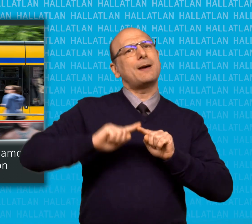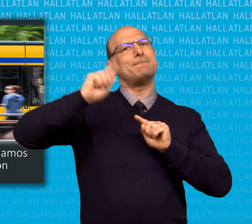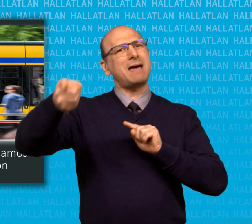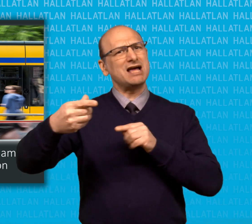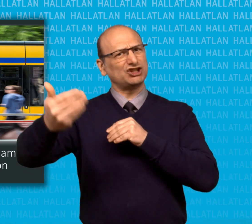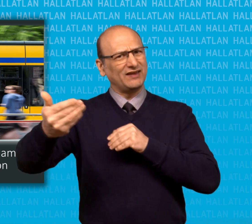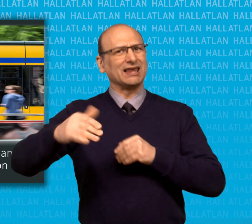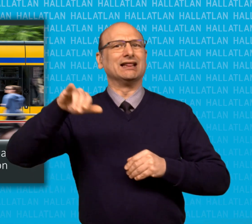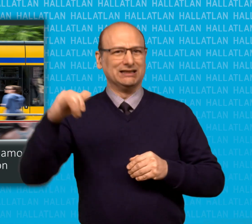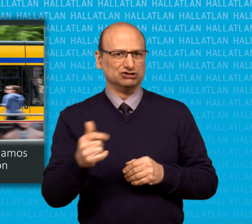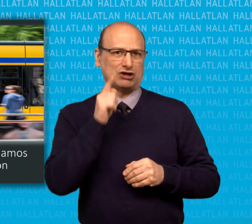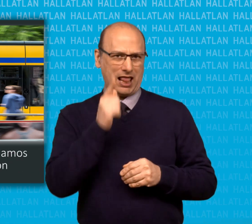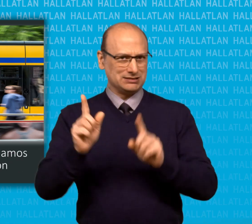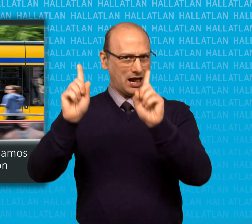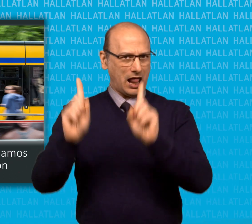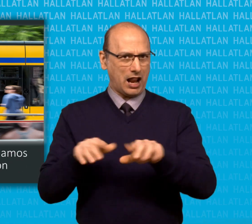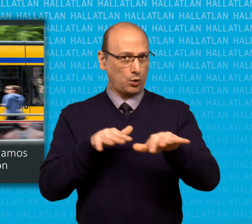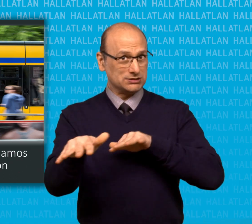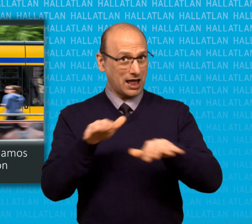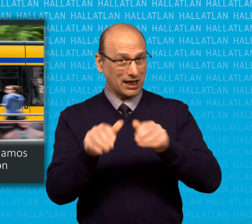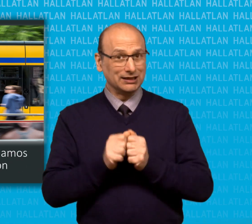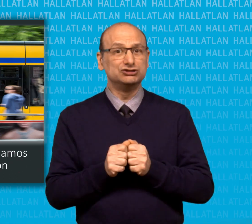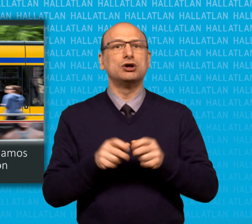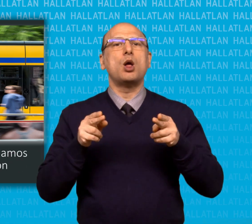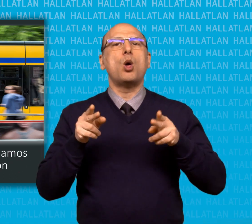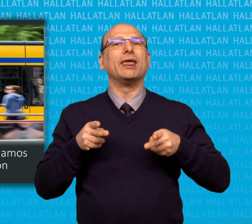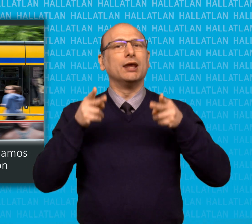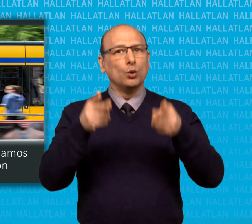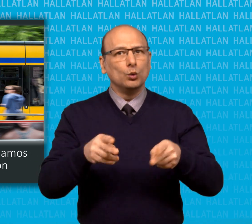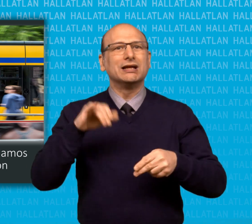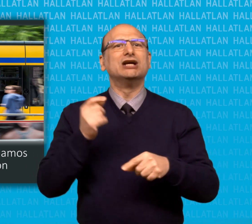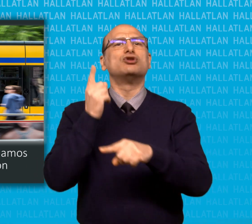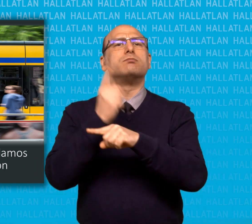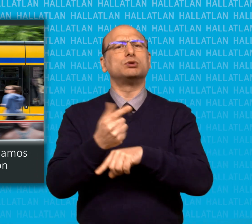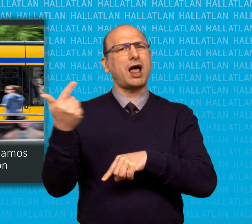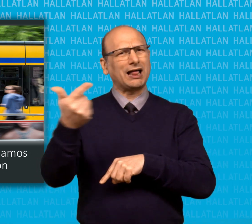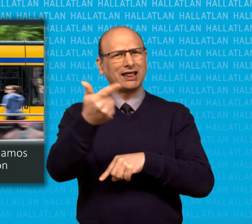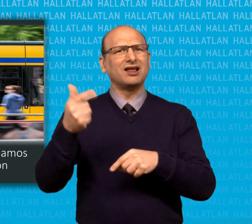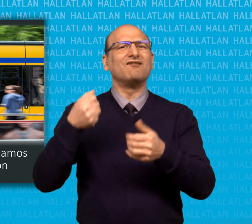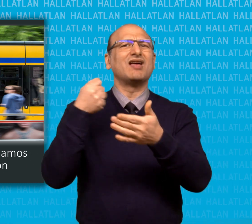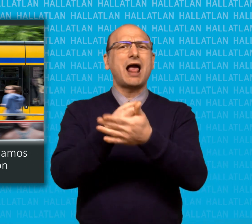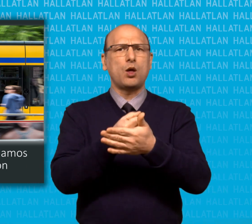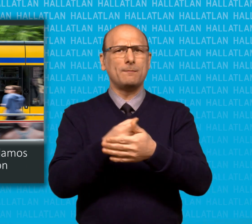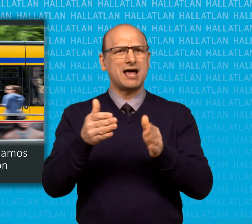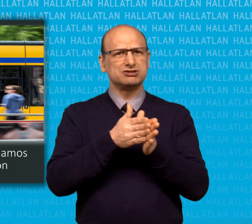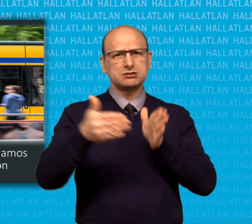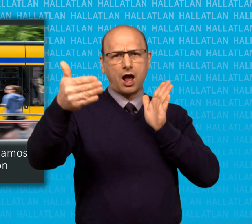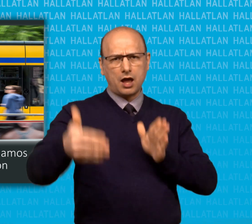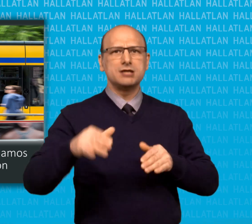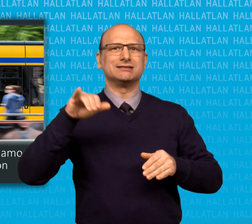Leállhat a közlekedés a körúti villamosvonal másik végén is: az Üllői út és a dél-budai végállomások közötti szakasz